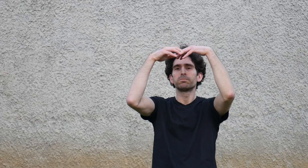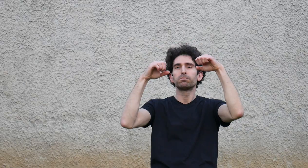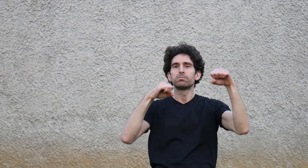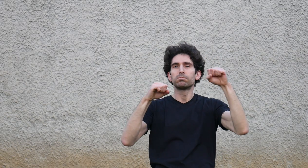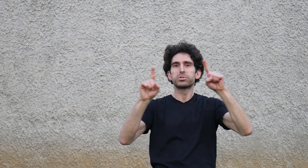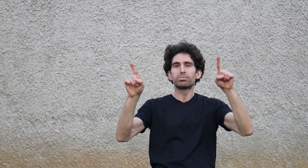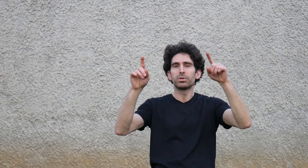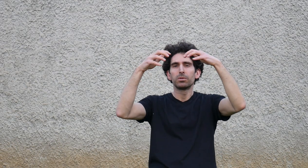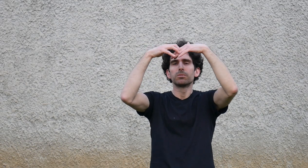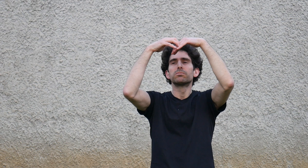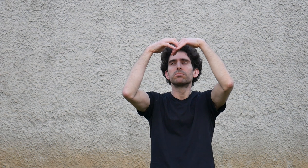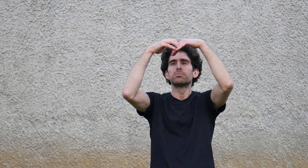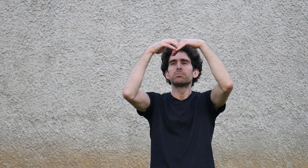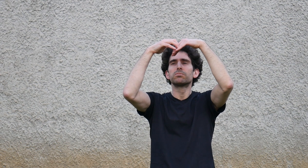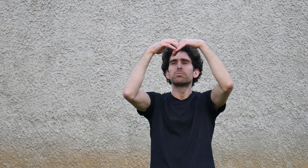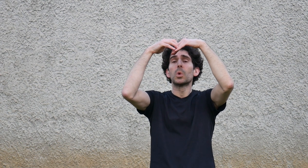Il ne bouge pas.